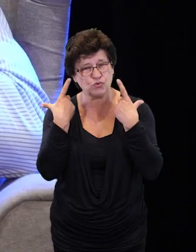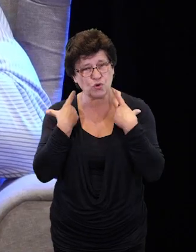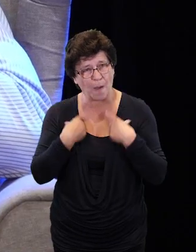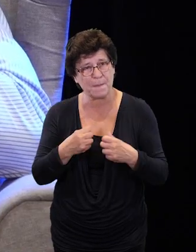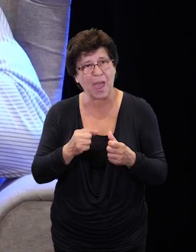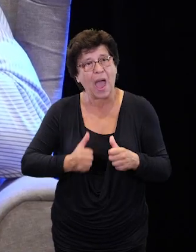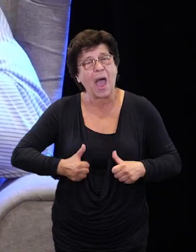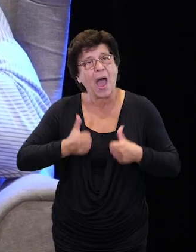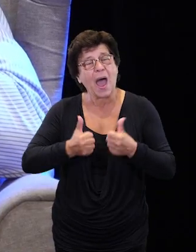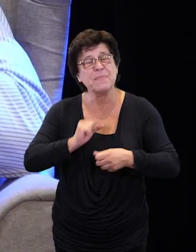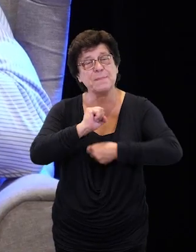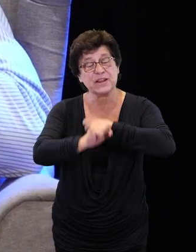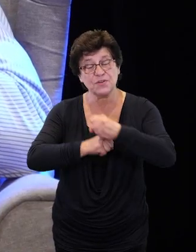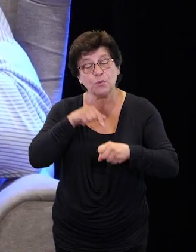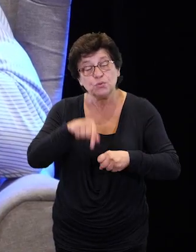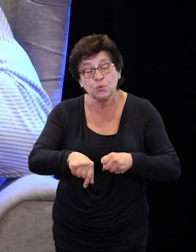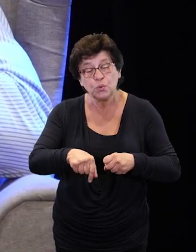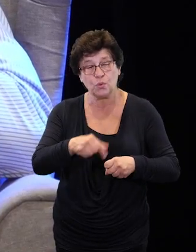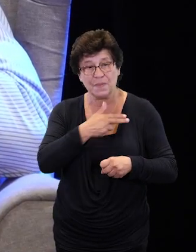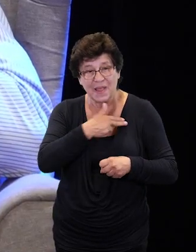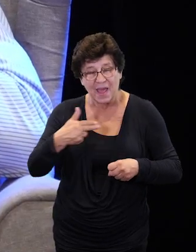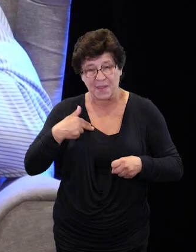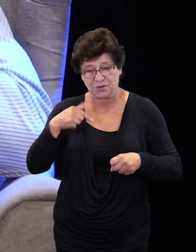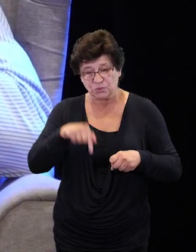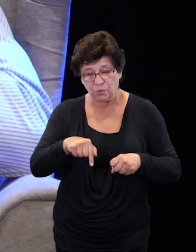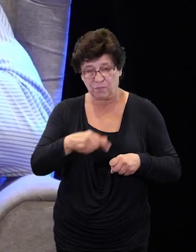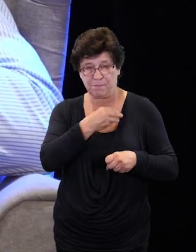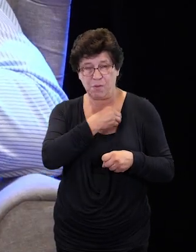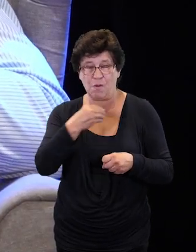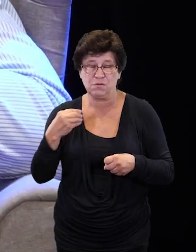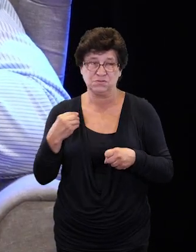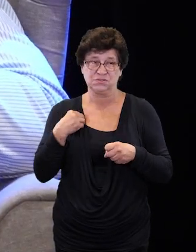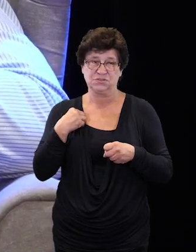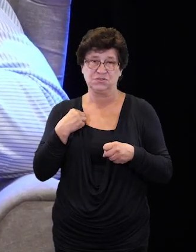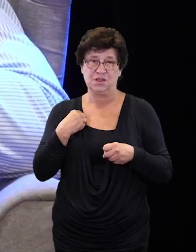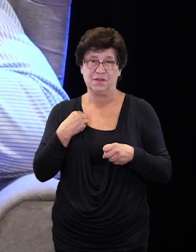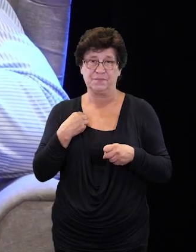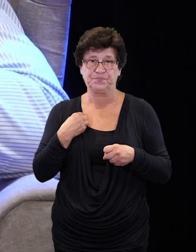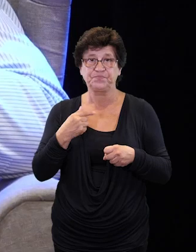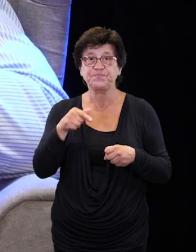i na pewno będzie dużo lepiej, a ta książka moja, "Doktor Chomik",